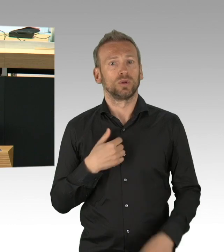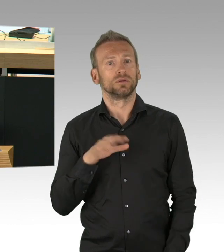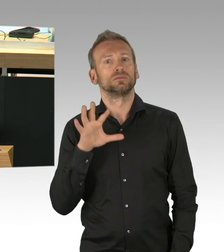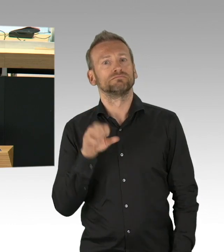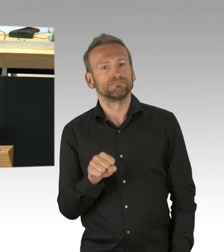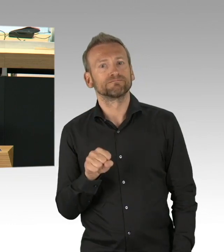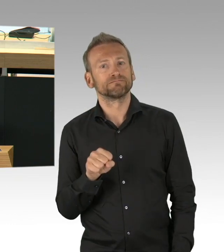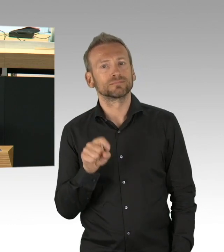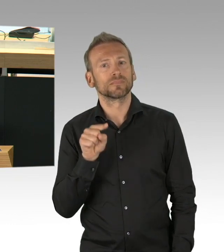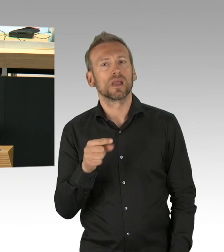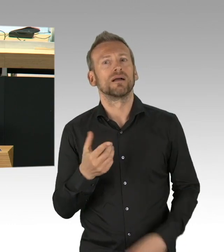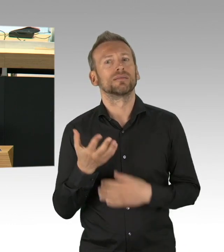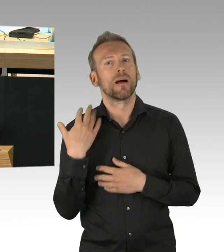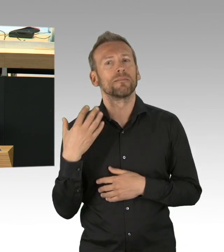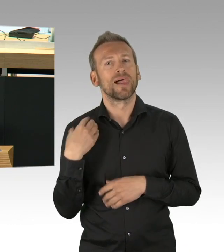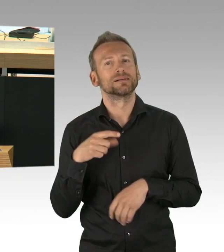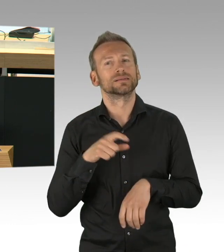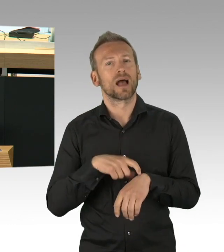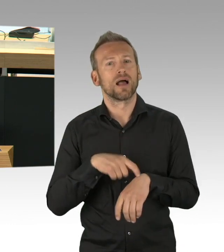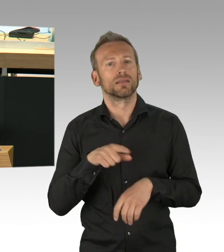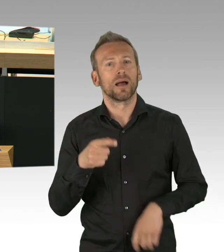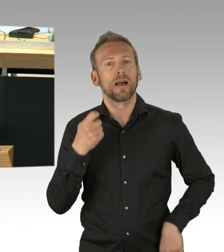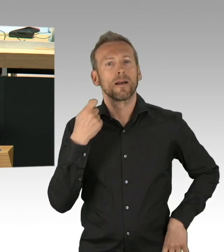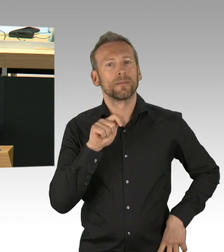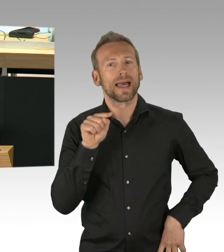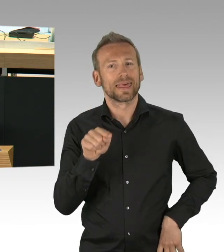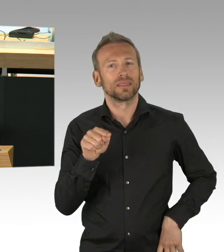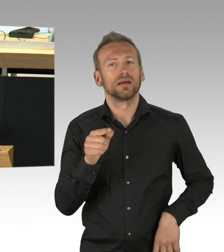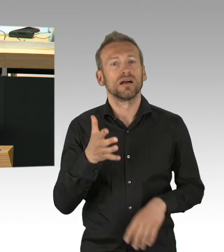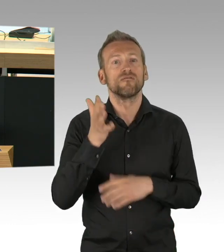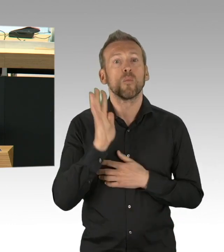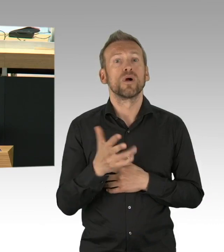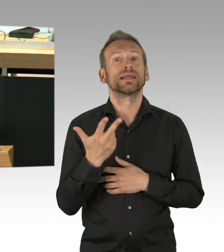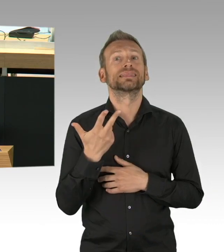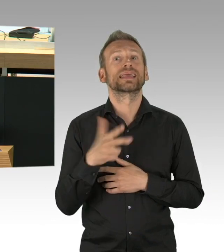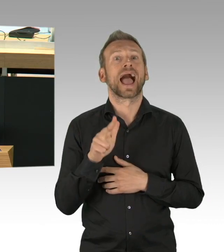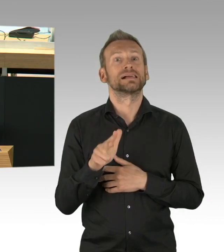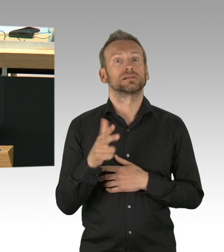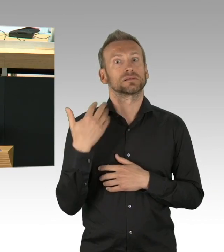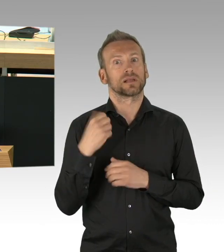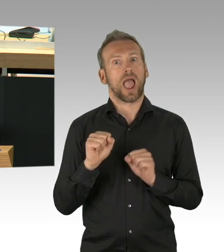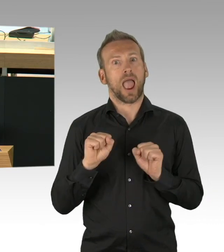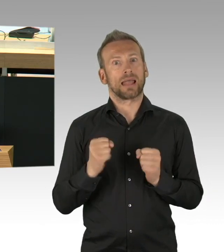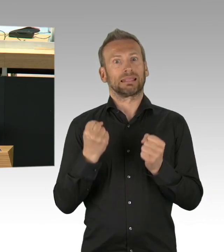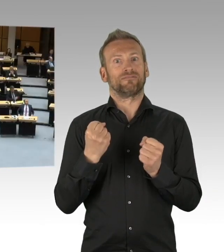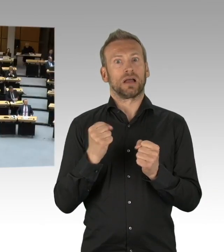hätte man die Geschäfte gar nicht schließen müssen. (Beifall) (Zwischenrufe)